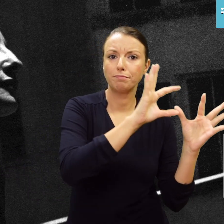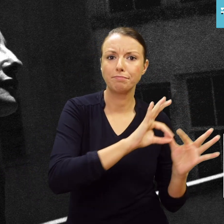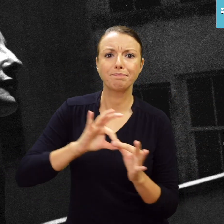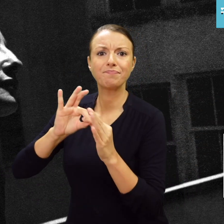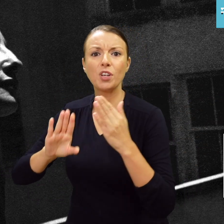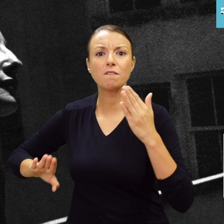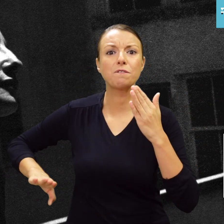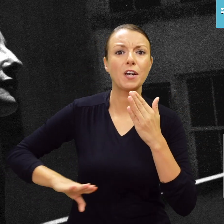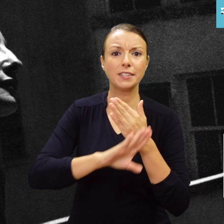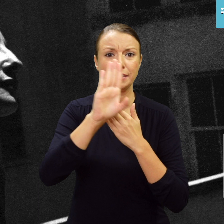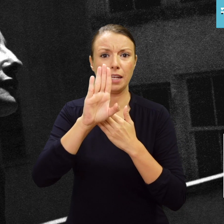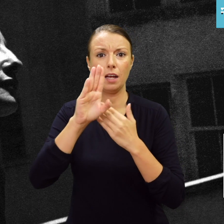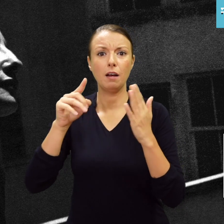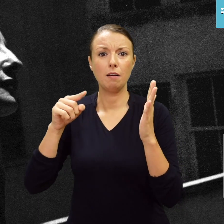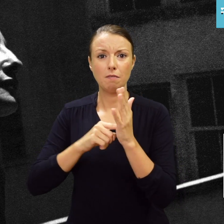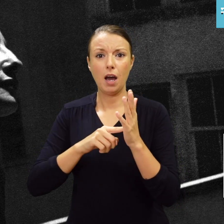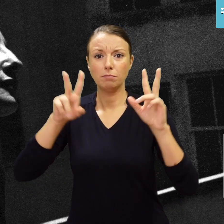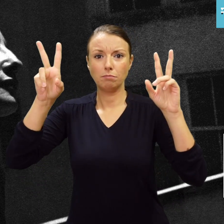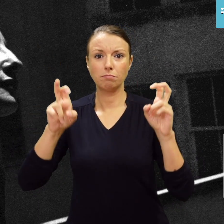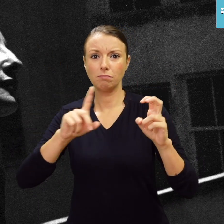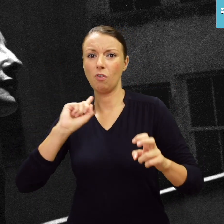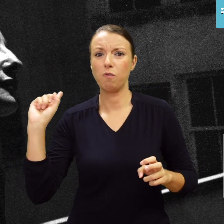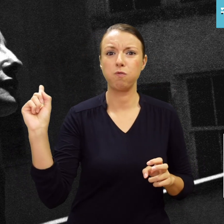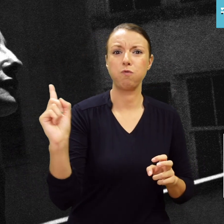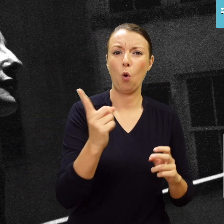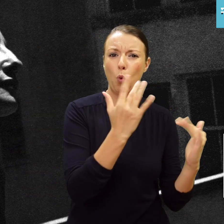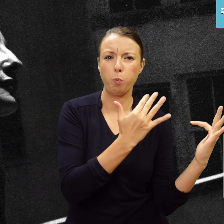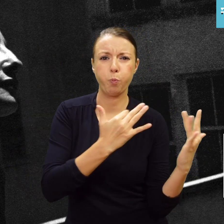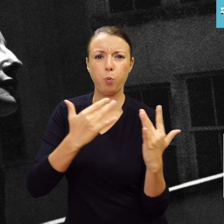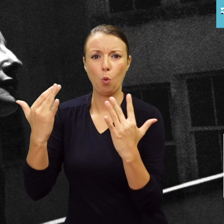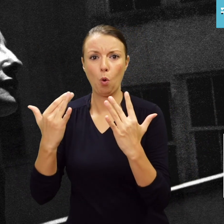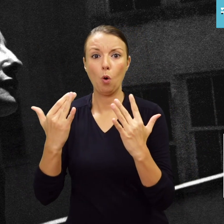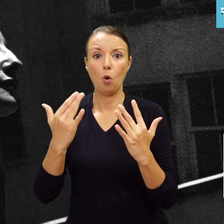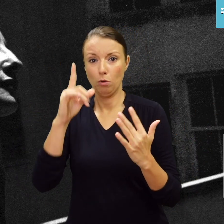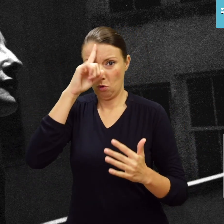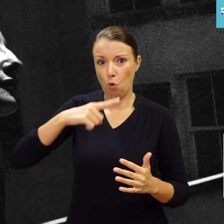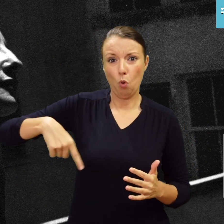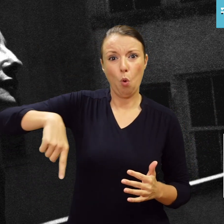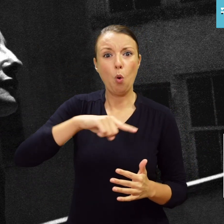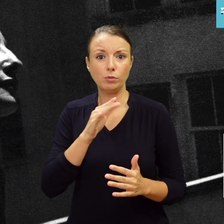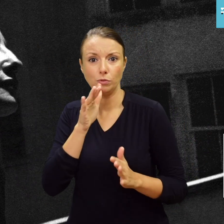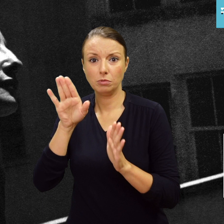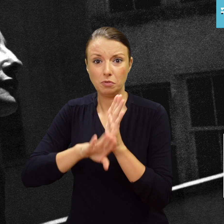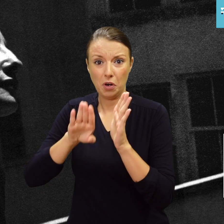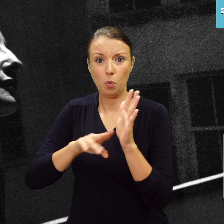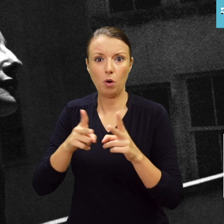"Wokół nas morze ognia. Losy żydowskich cywilów podczas powstania w getcie warszawskim",